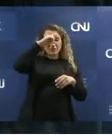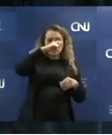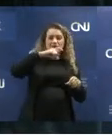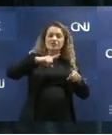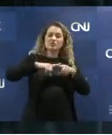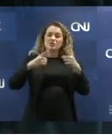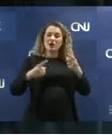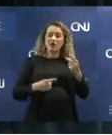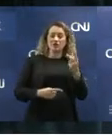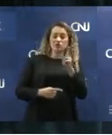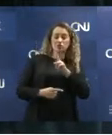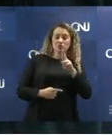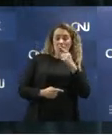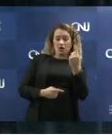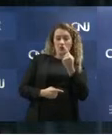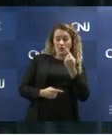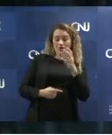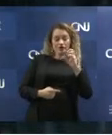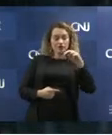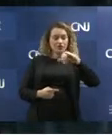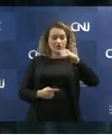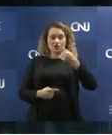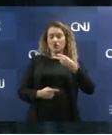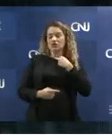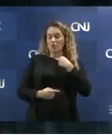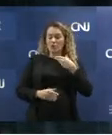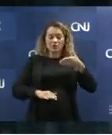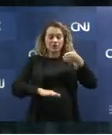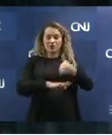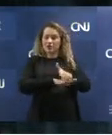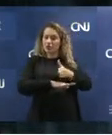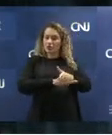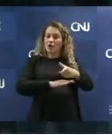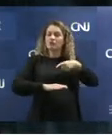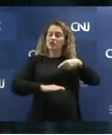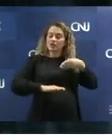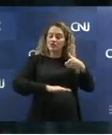mais poderia atuar, dado que ele teria a participação do governador do Estado. Então,